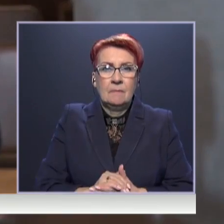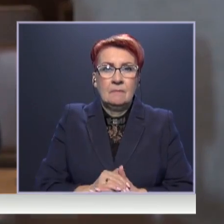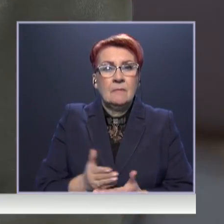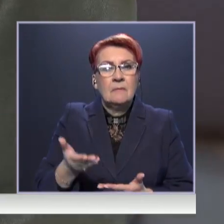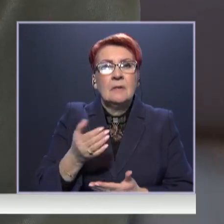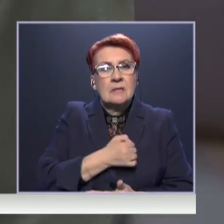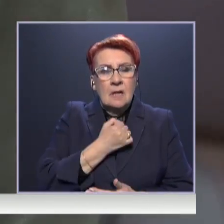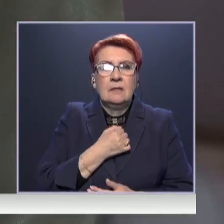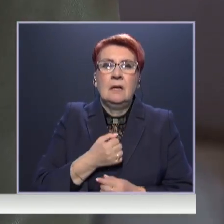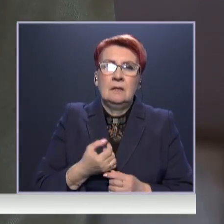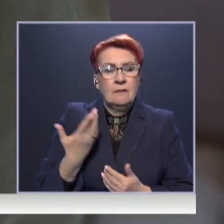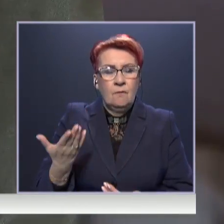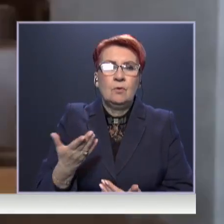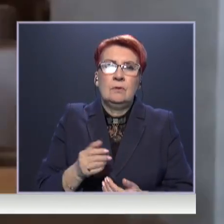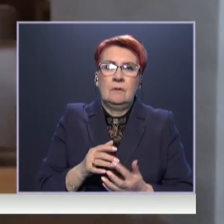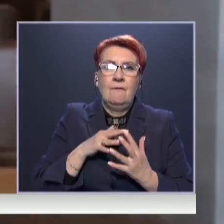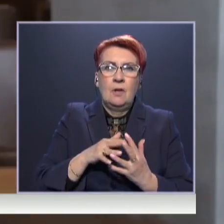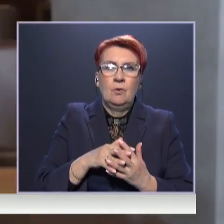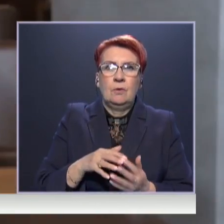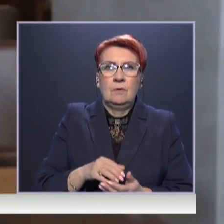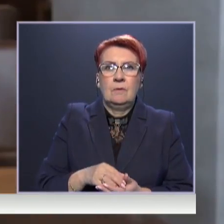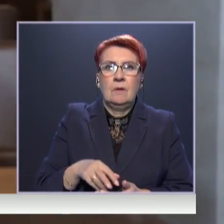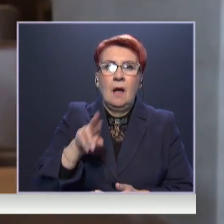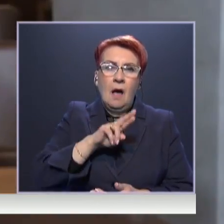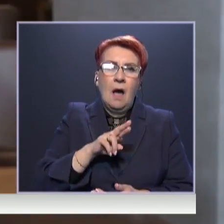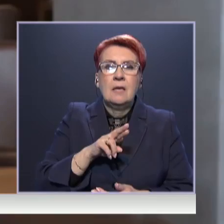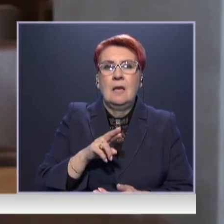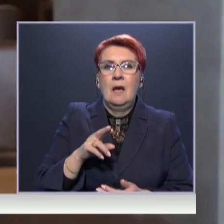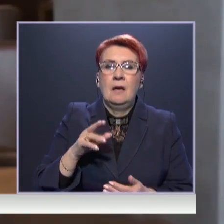воюют А я им взваливаю своим стихами песнями вот всем